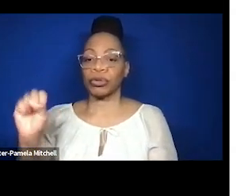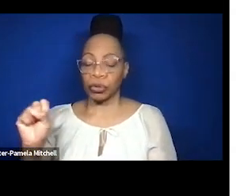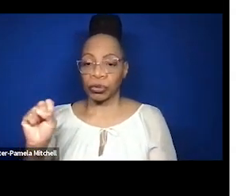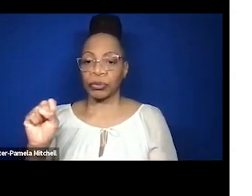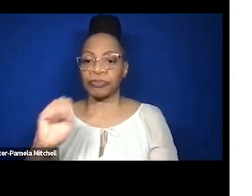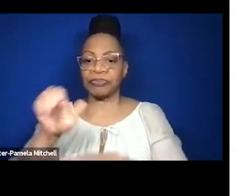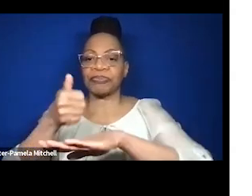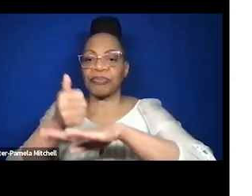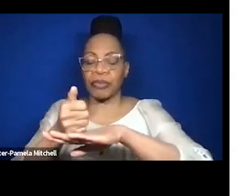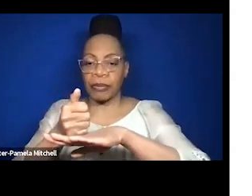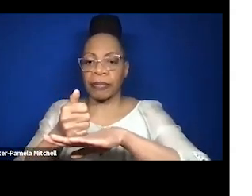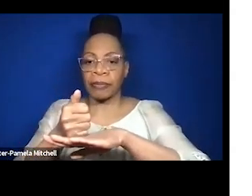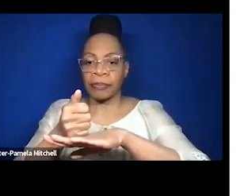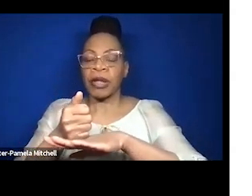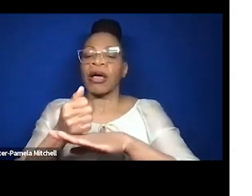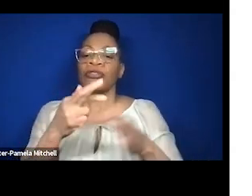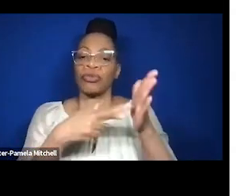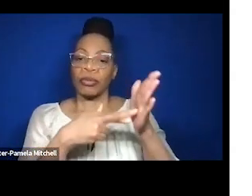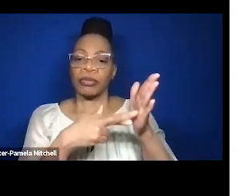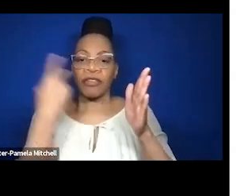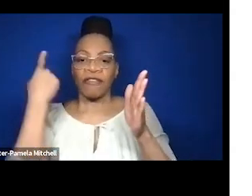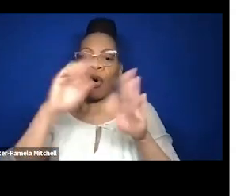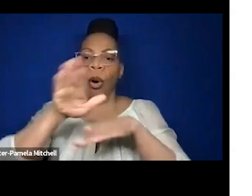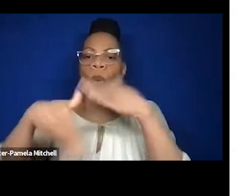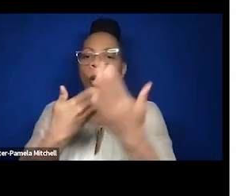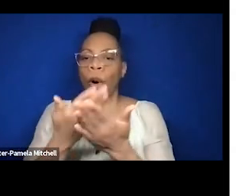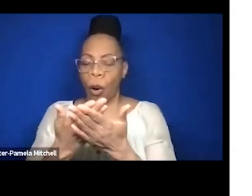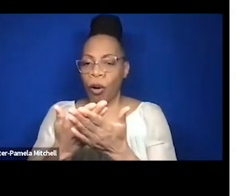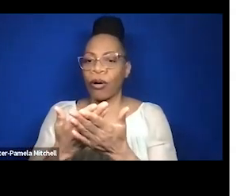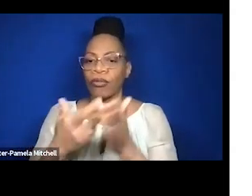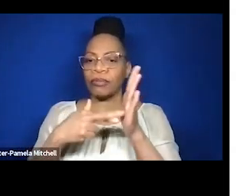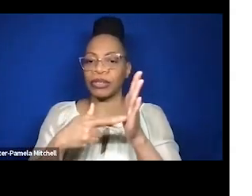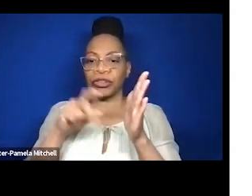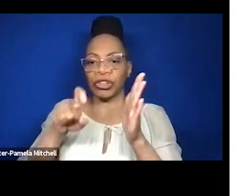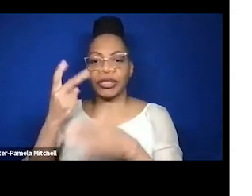para todos los representantes. Deberían haber visto estas comunicaciones del TA Center.